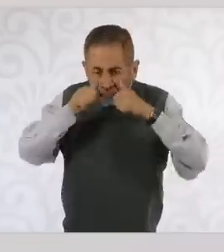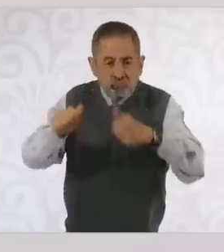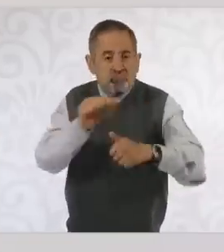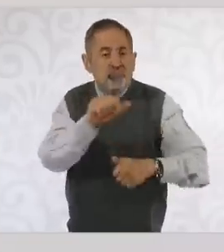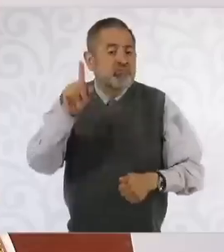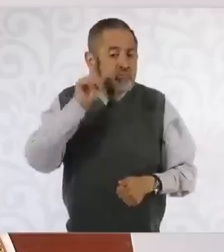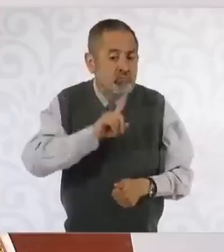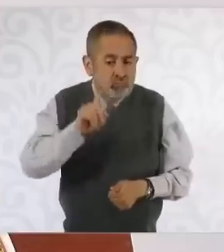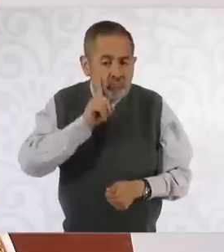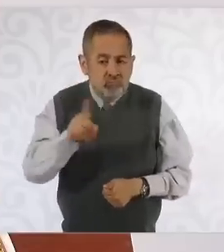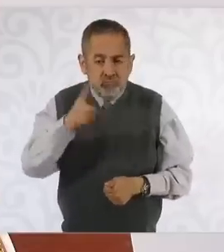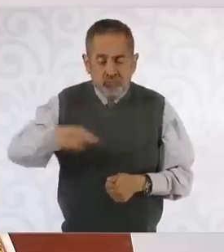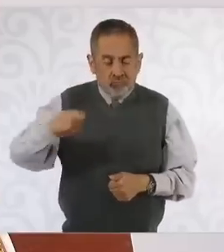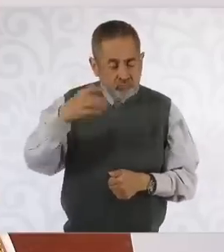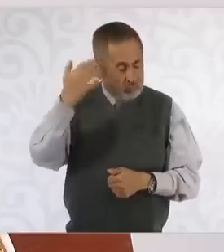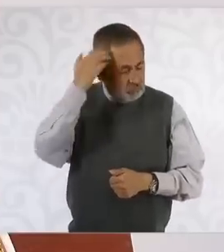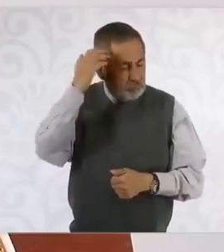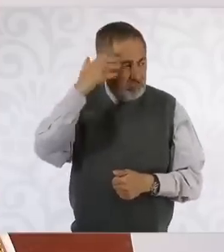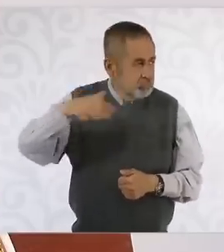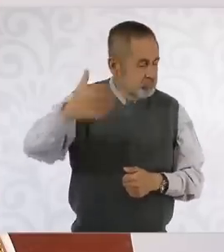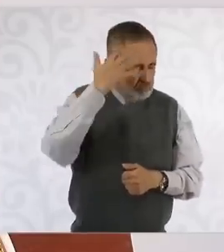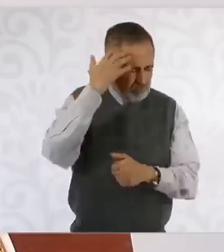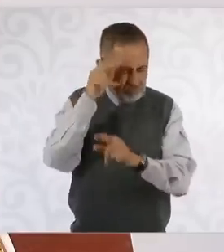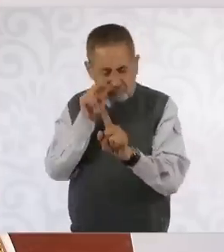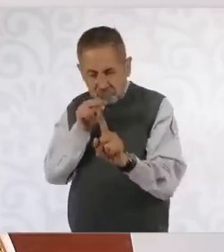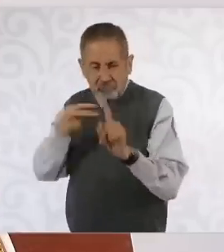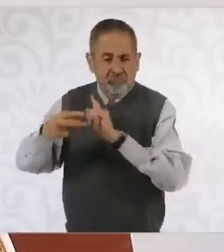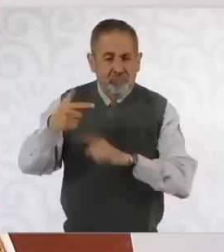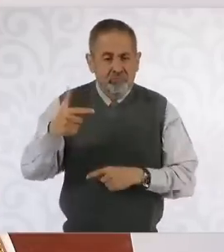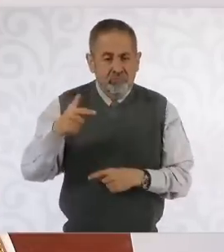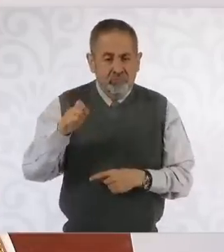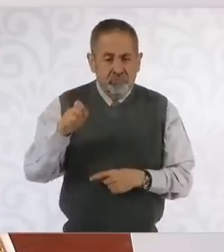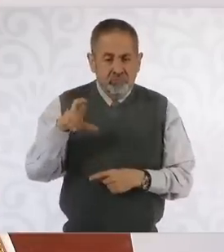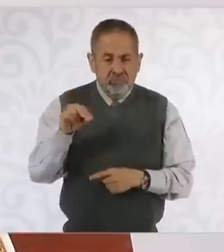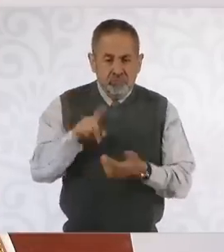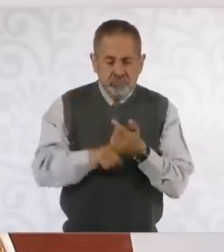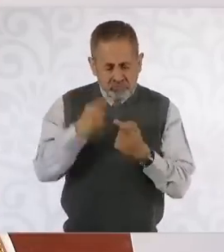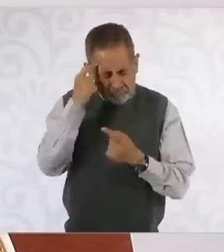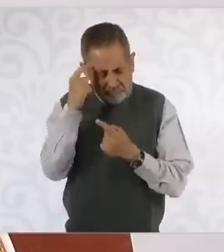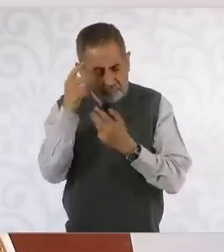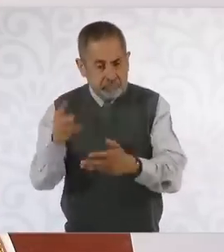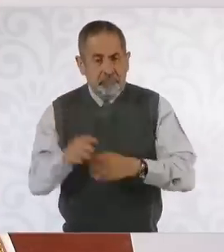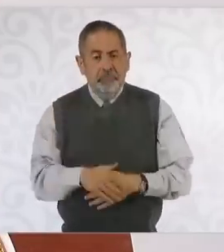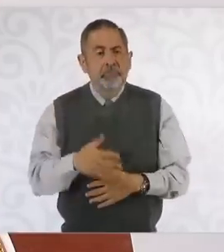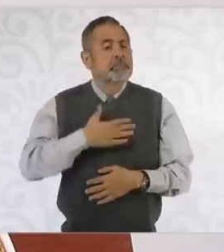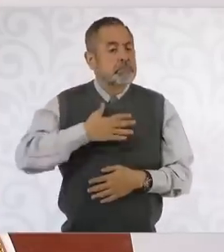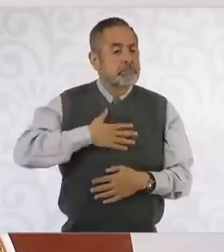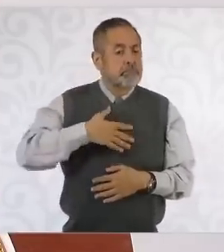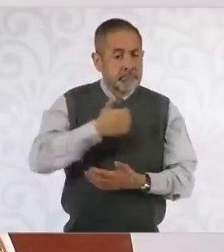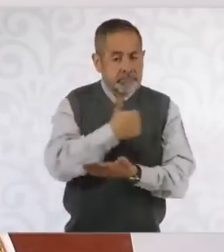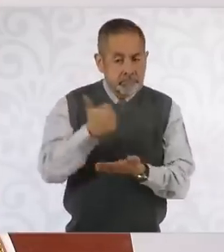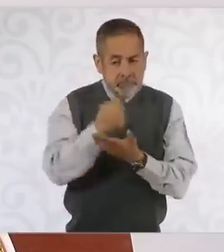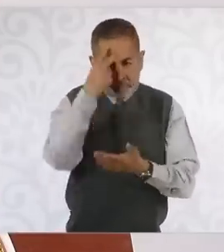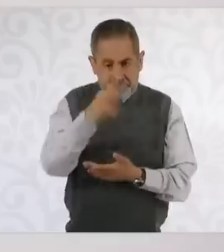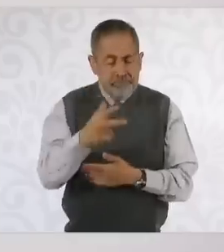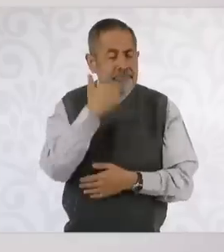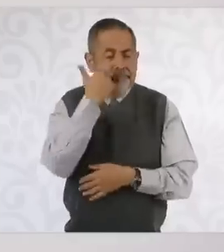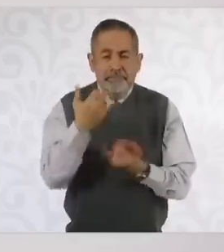de género un un programa que hicimos en la ciudad que queremos que lo Impuls en los